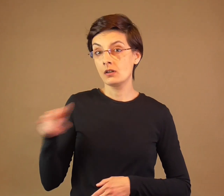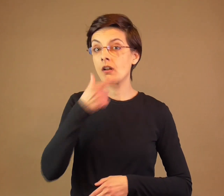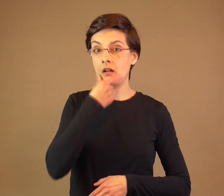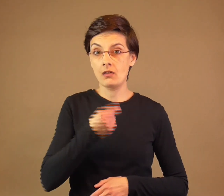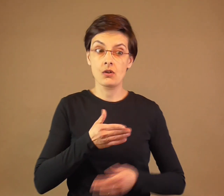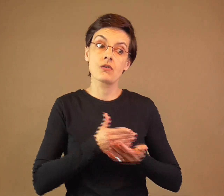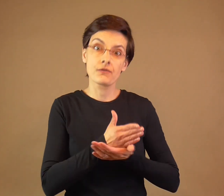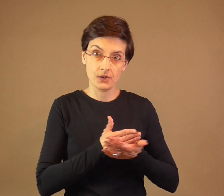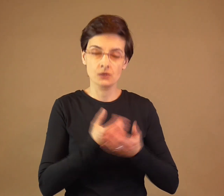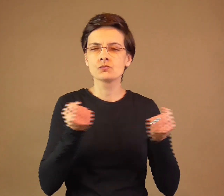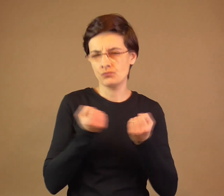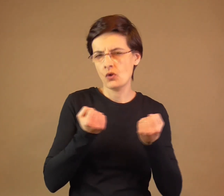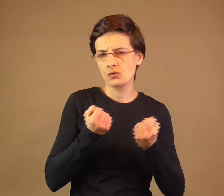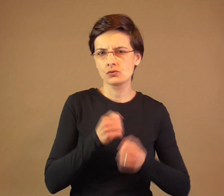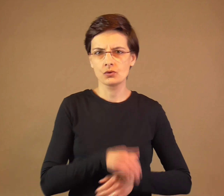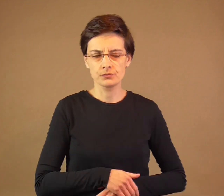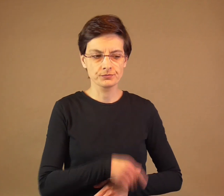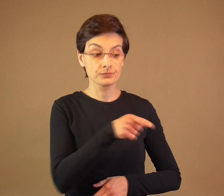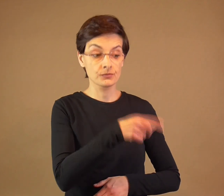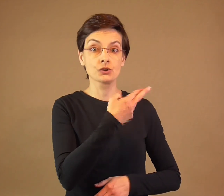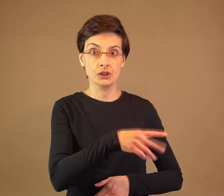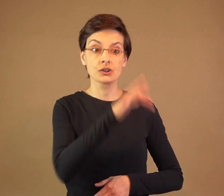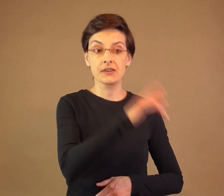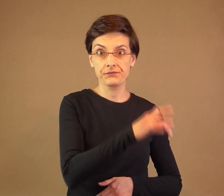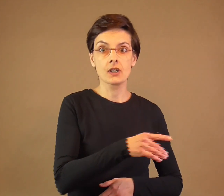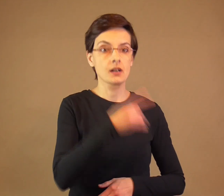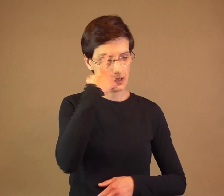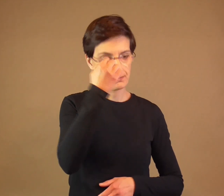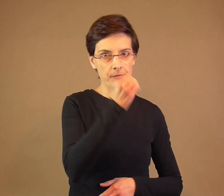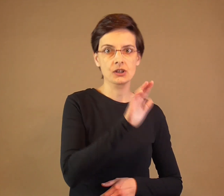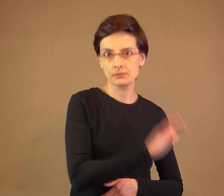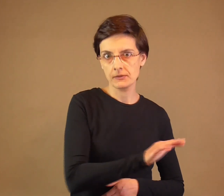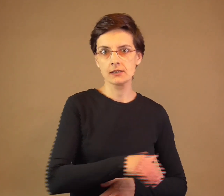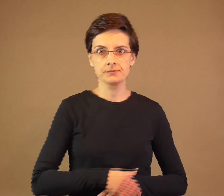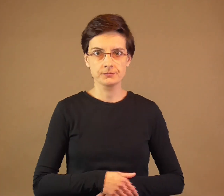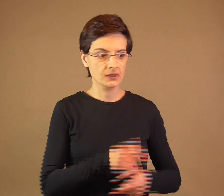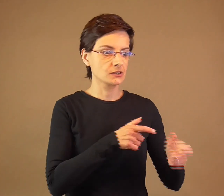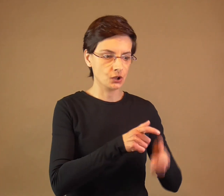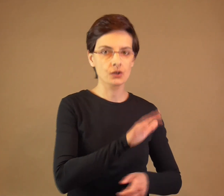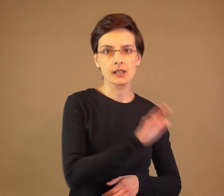Wierzył, że przedmioty też mają swoją historię i pamięć.